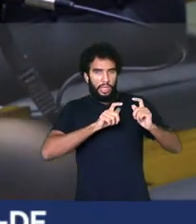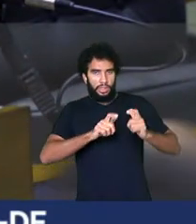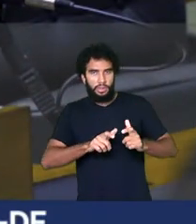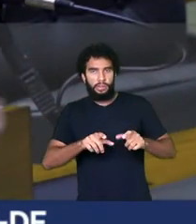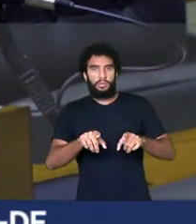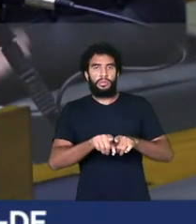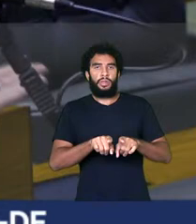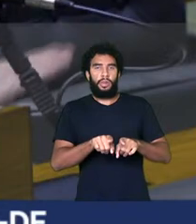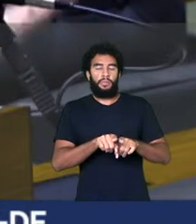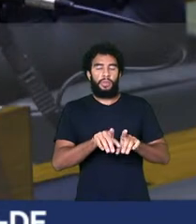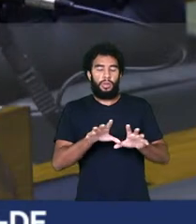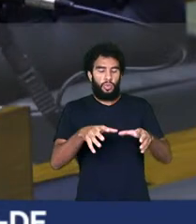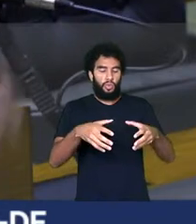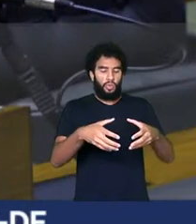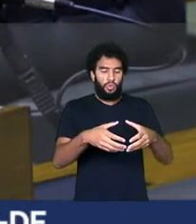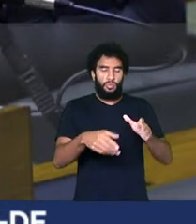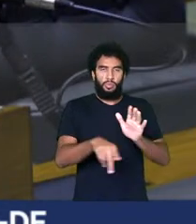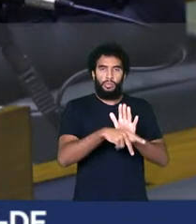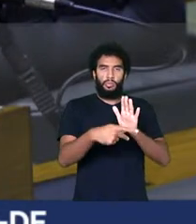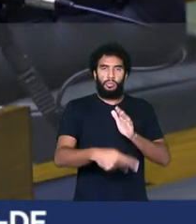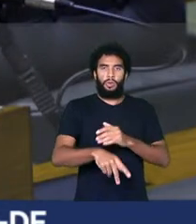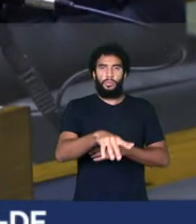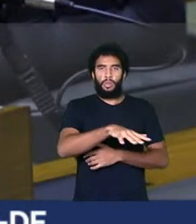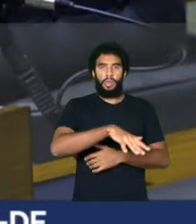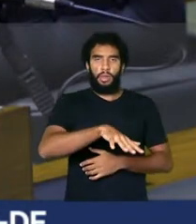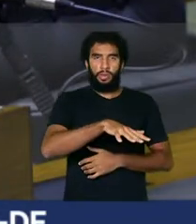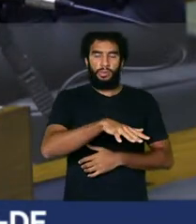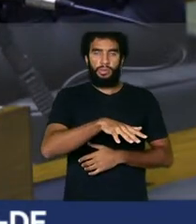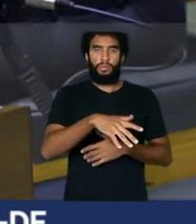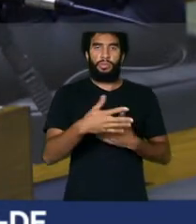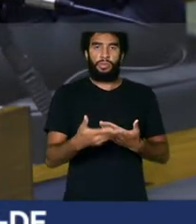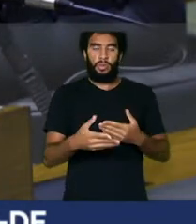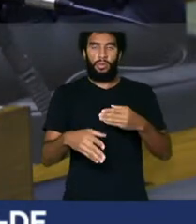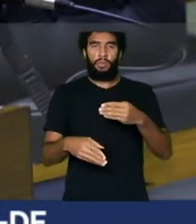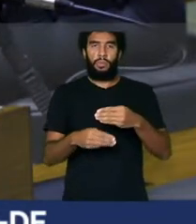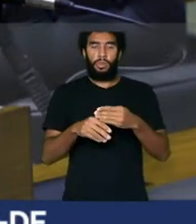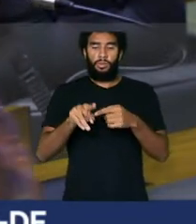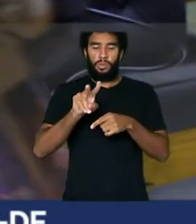POSSAMOS PRESERVAR O MODO DE COMUNIDADES TRADICIONAIS, DE COMUNIDADES NATIVAS, OU SEJA, A EMENDA É EM DEFESA DA VIDA.